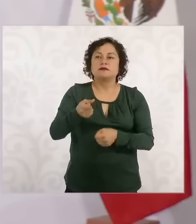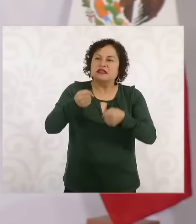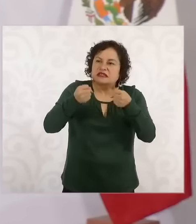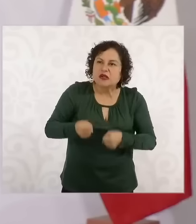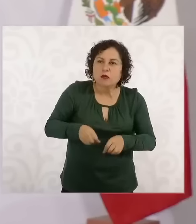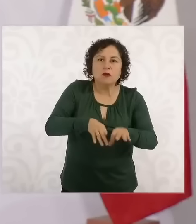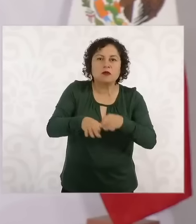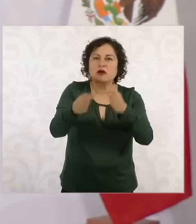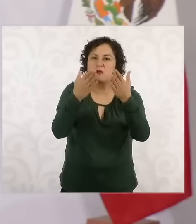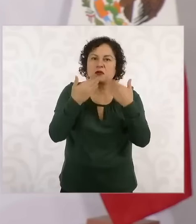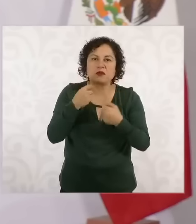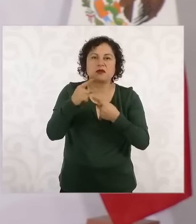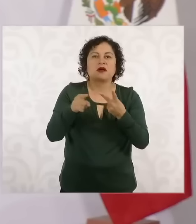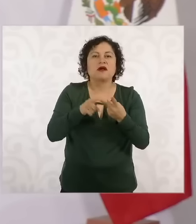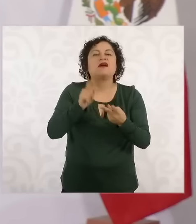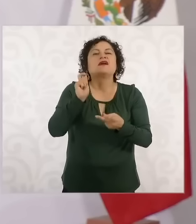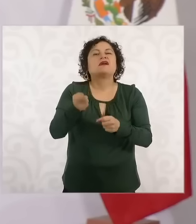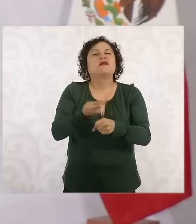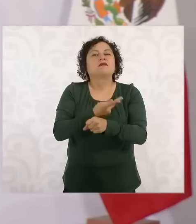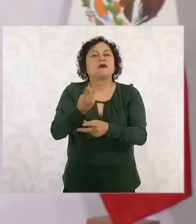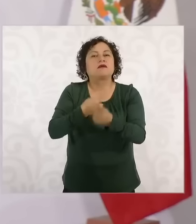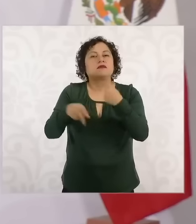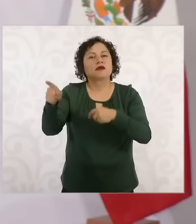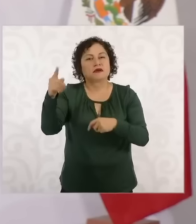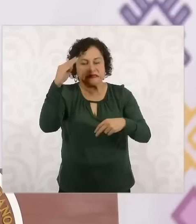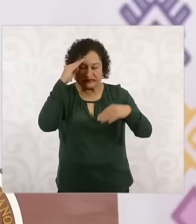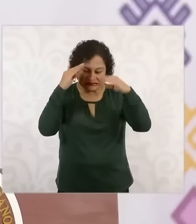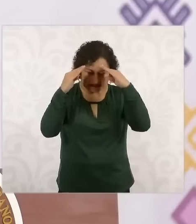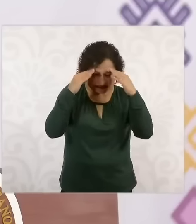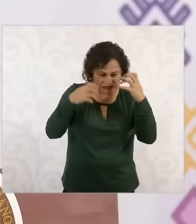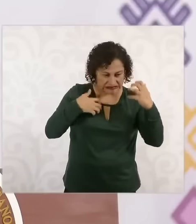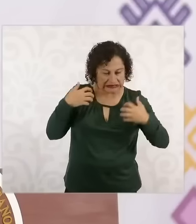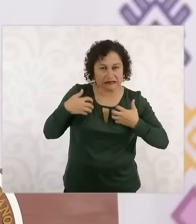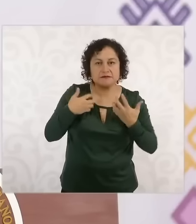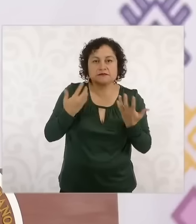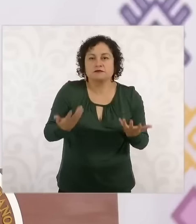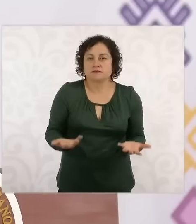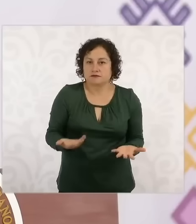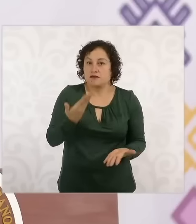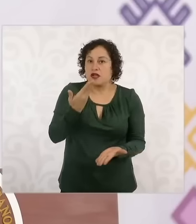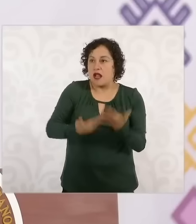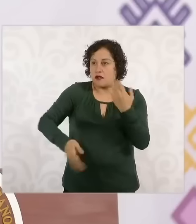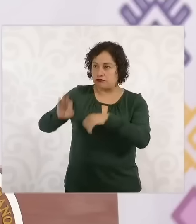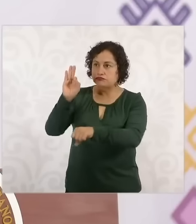pues siempre genera una atención. Entonces, hay que ver eh de los dos lados. Ahora,